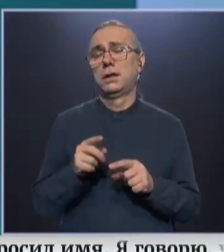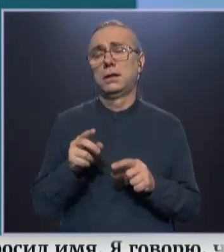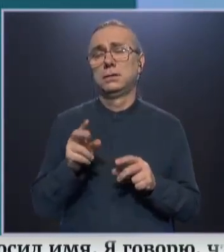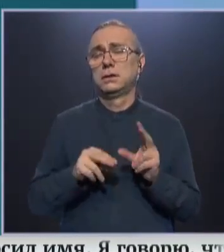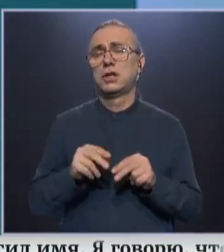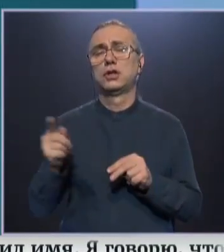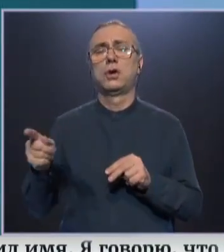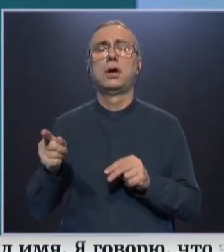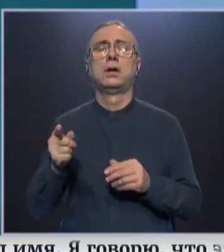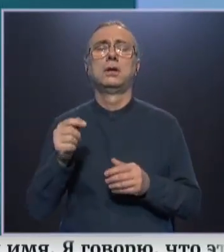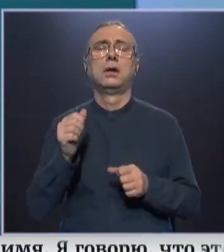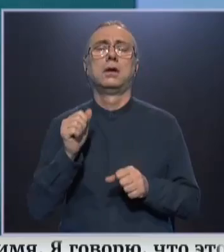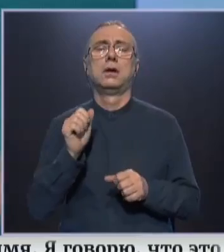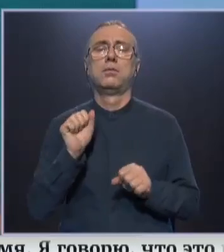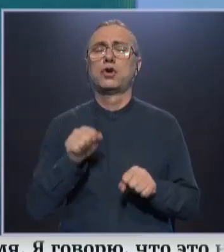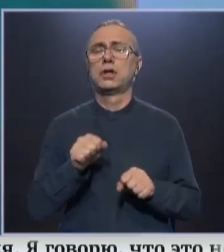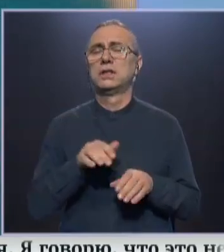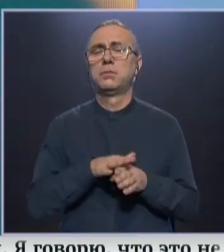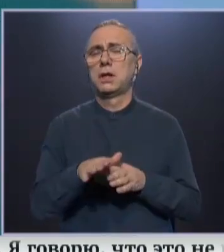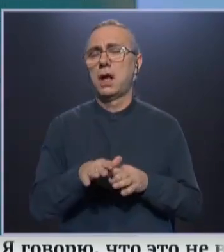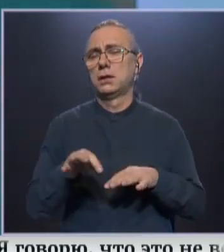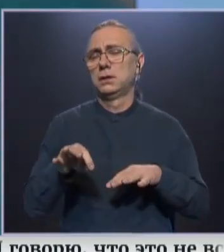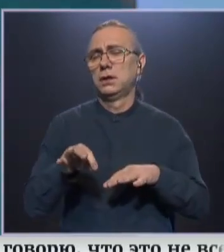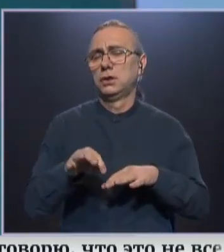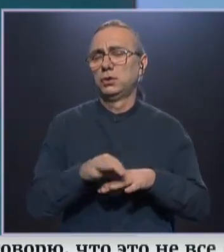и это твое остаток жития которые уже посвящены по